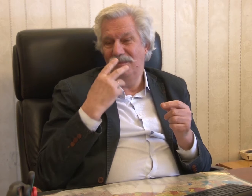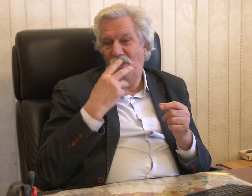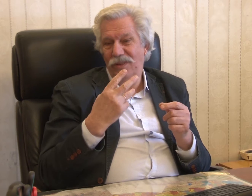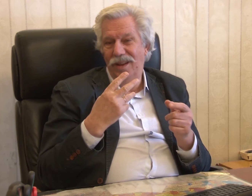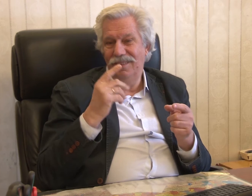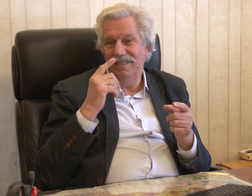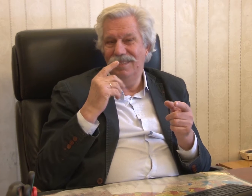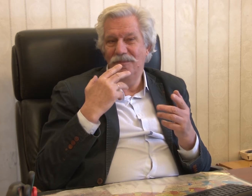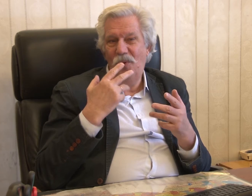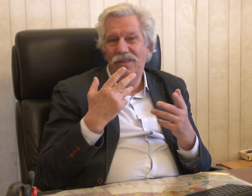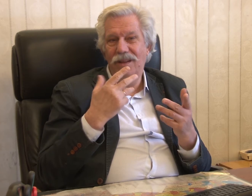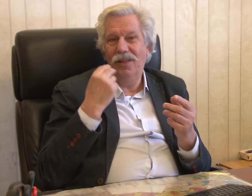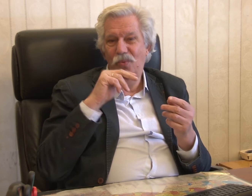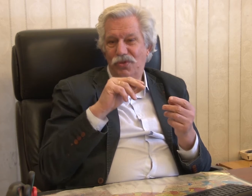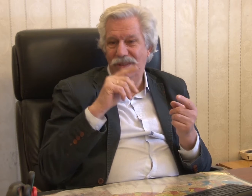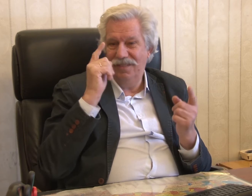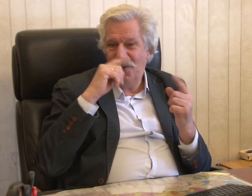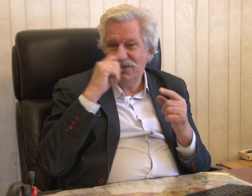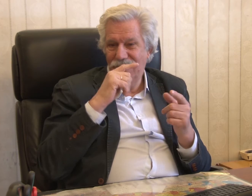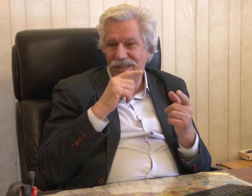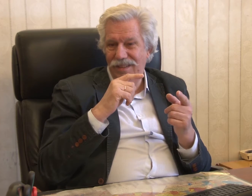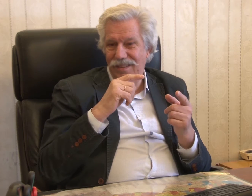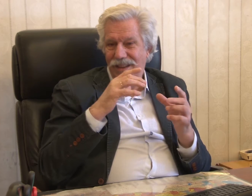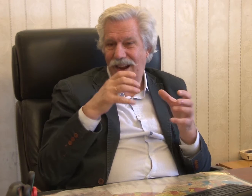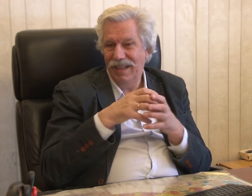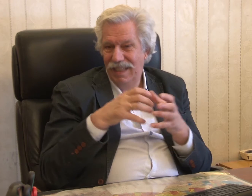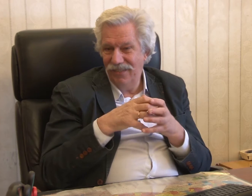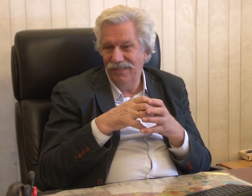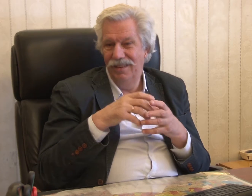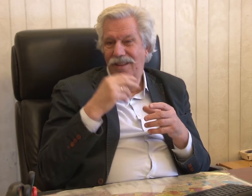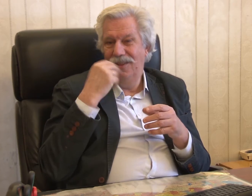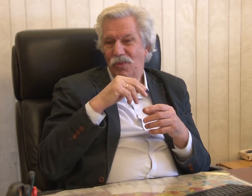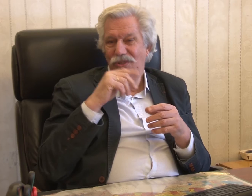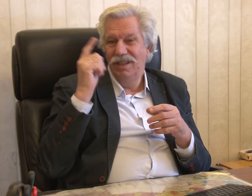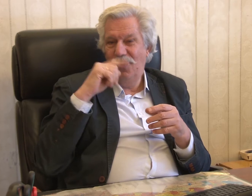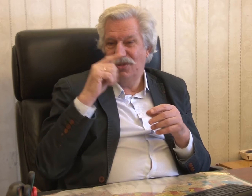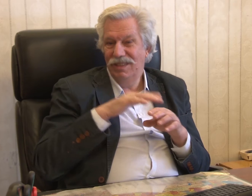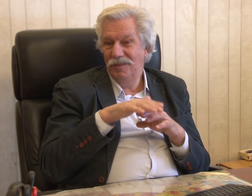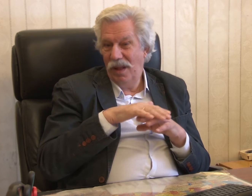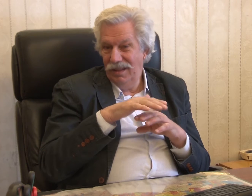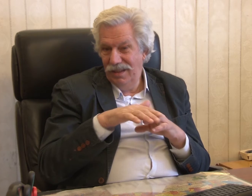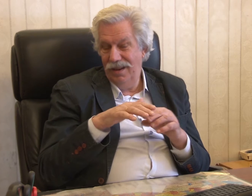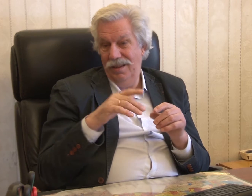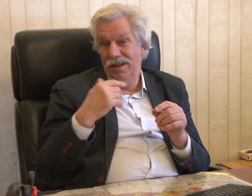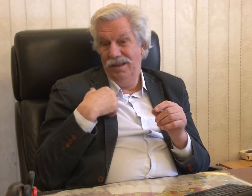смотрины лучших глухих творческих коллективов, лучших творческих исполнителей страны.